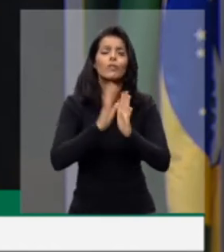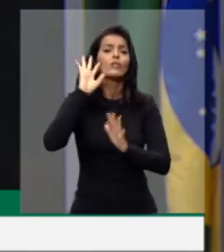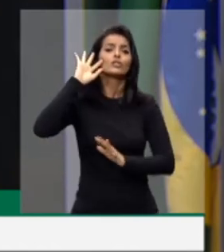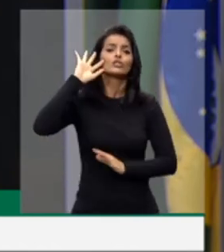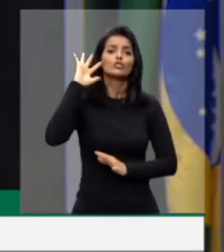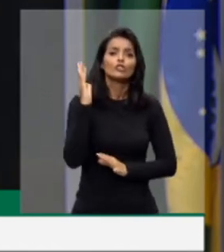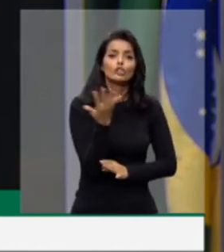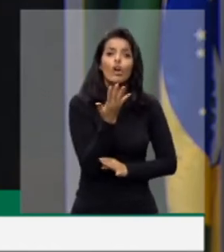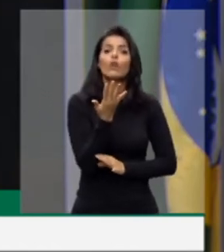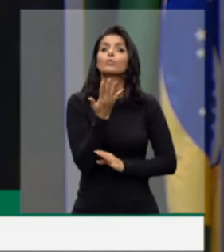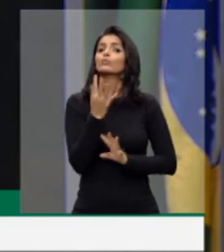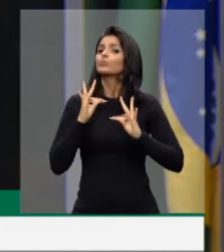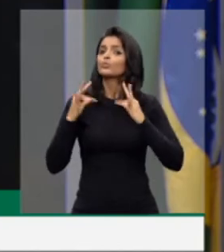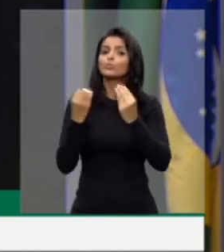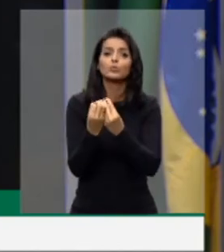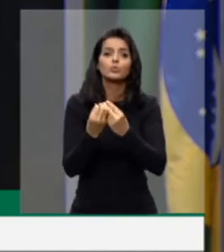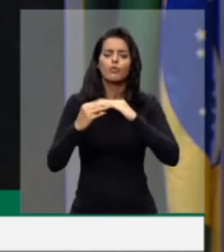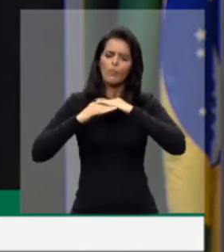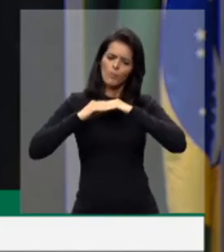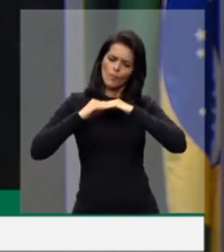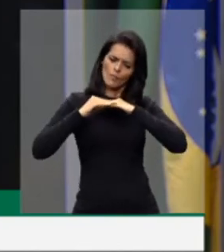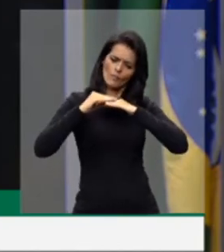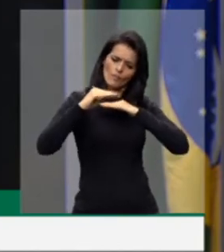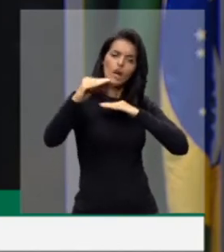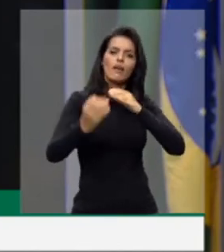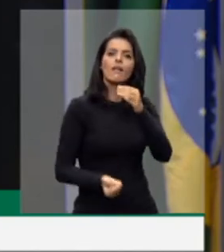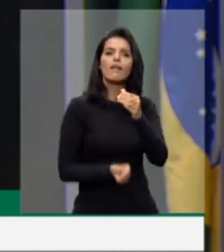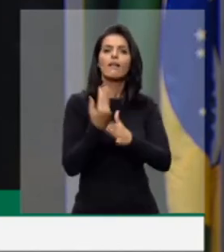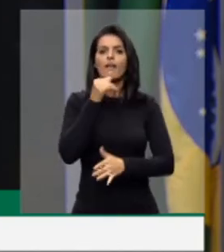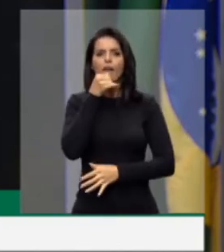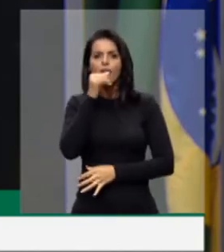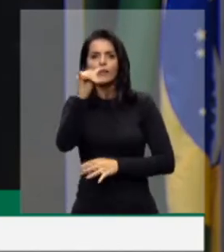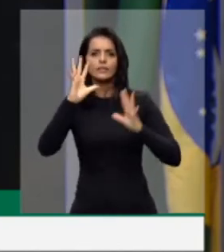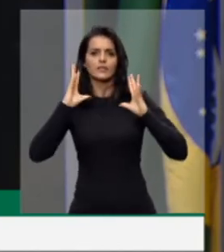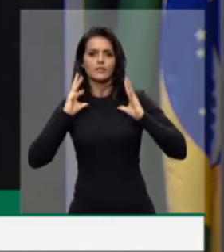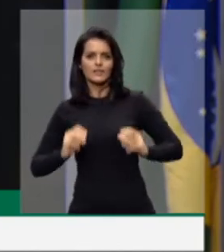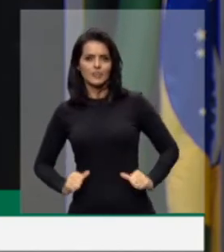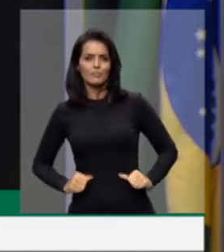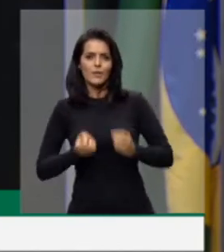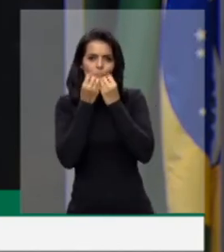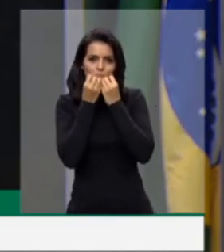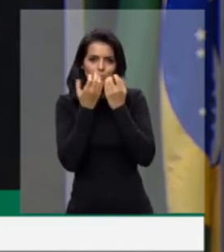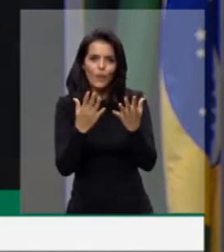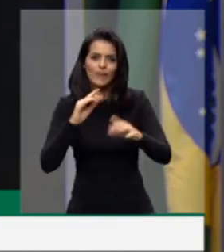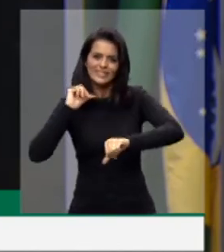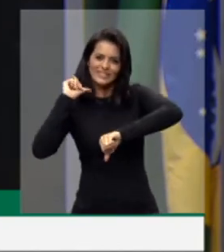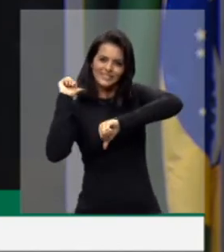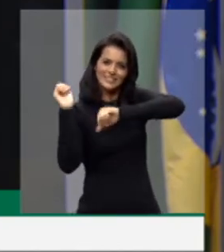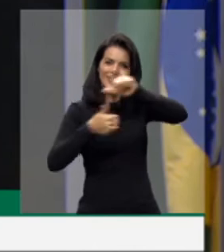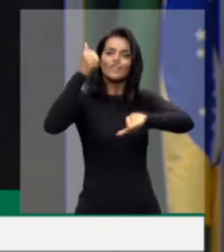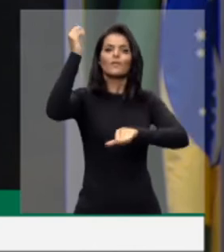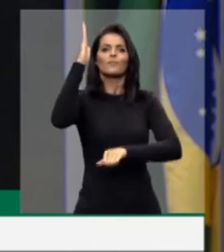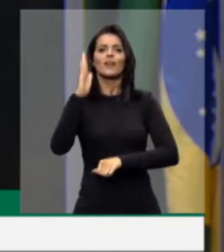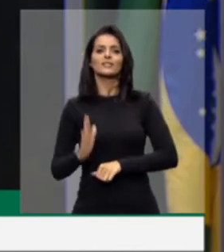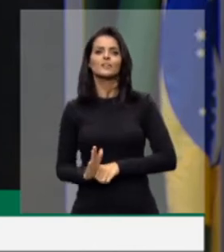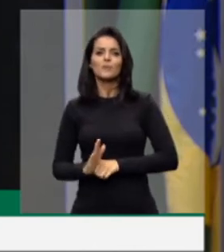VAMOS PEDIR UM ADIAMENTO NA DISCUSSÃO DESSA MEDIDA PROVISÓRIA PARA QUE EQUALIZE DE FORMA UNIFORME EM TODOS OS SENTIDOS UMA GERAÇÃO DE